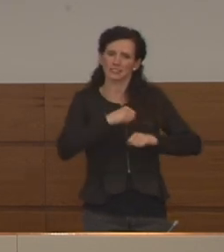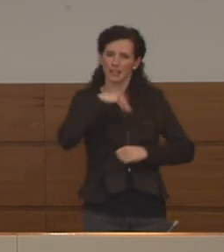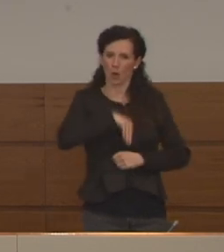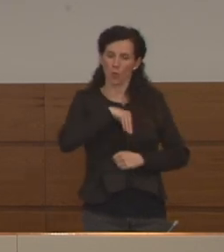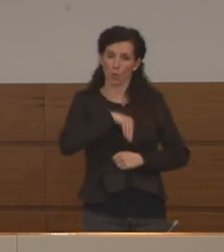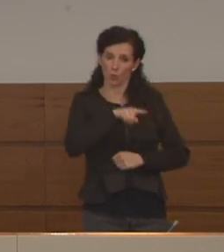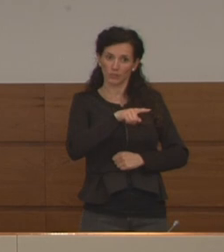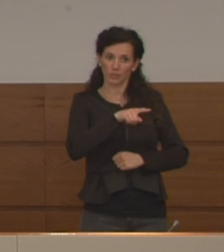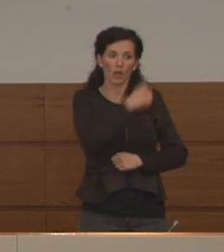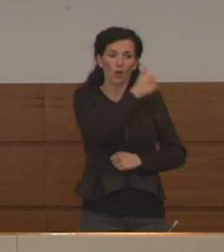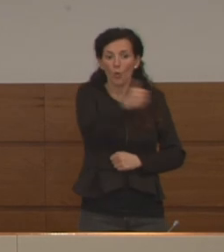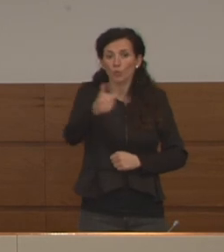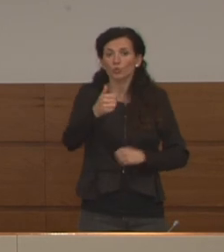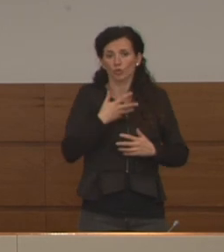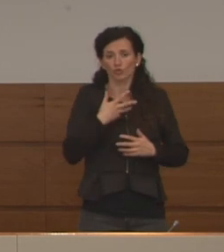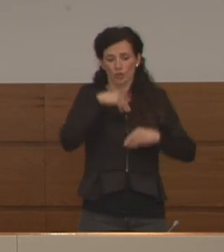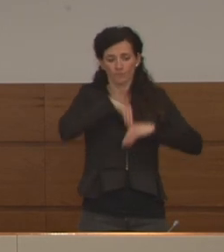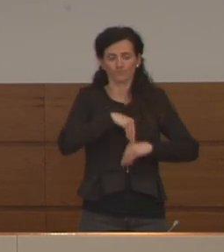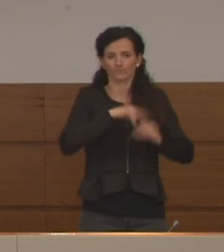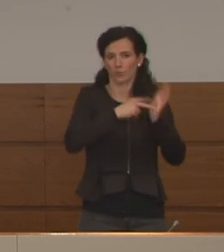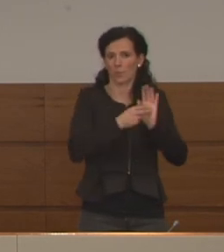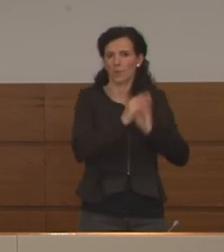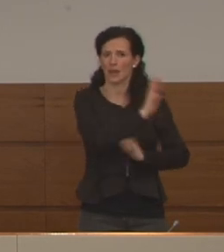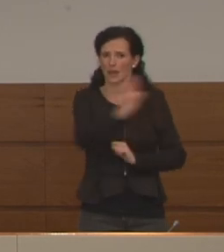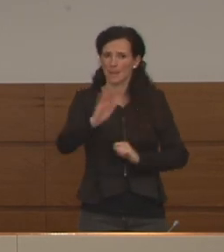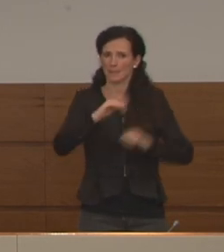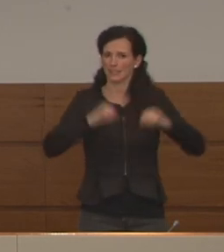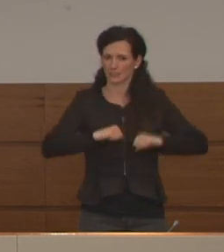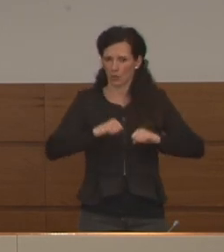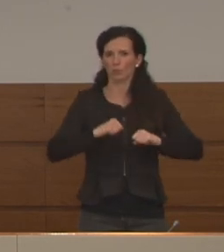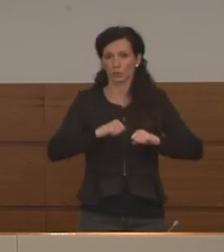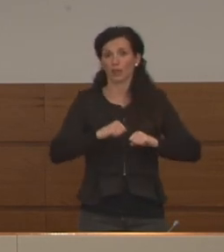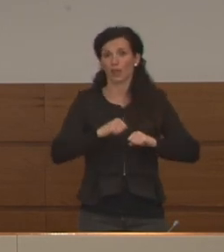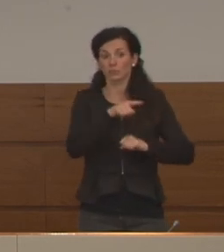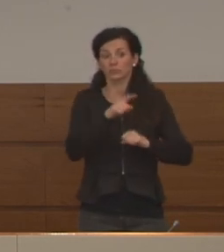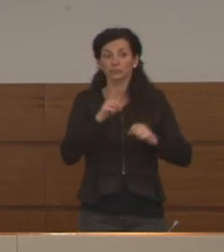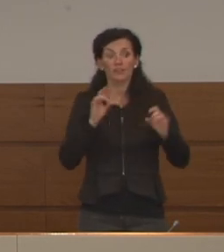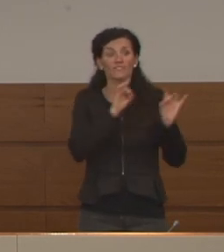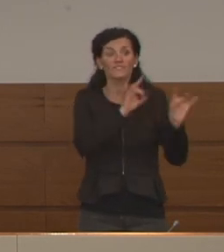è andato a impattare il virus, è un altro discorso. Rendiamoci conto che questo è